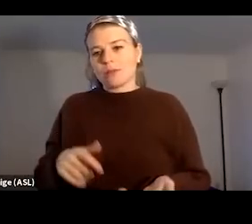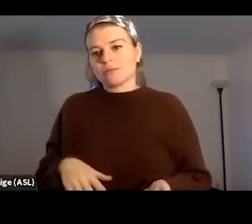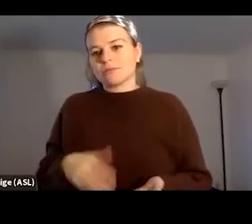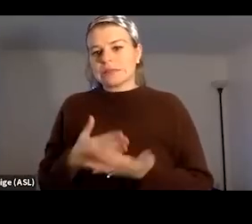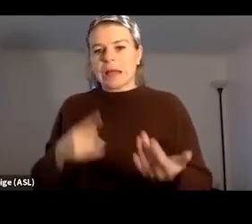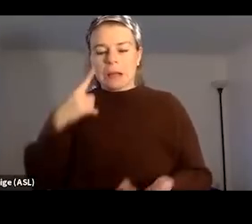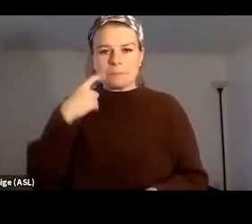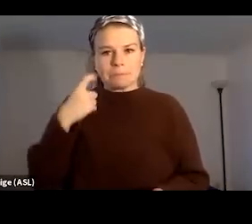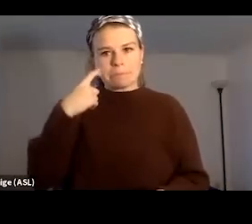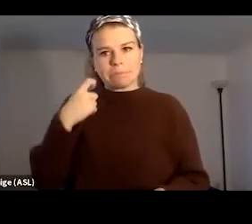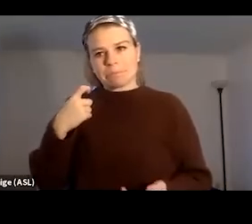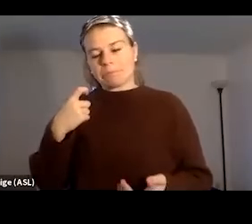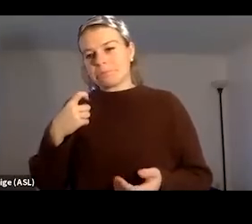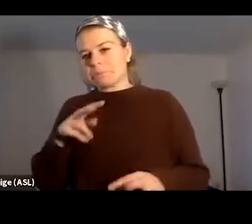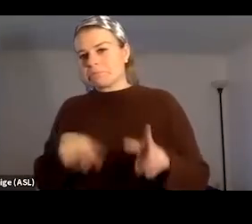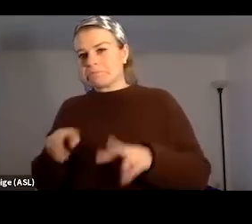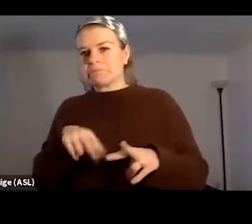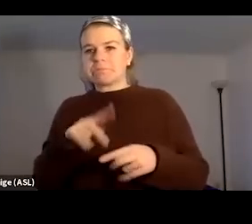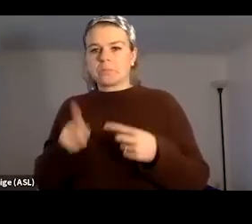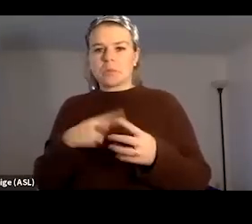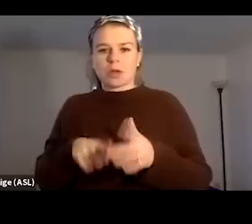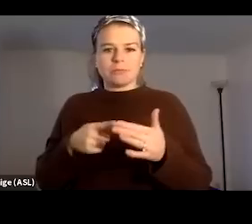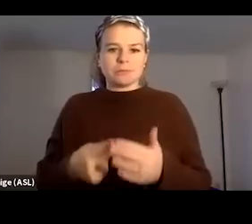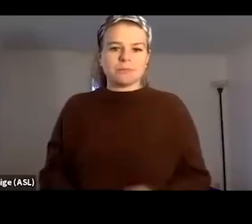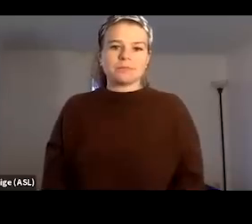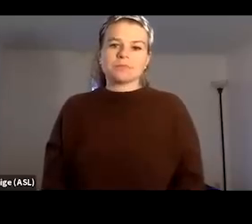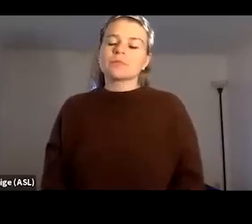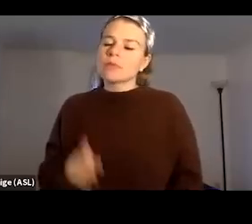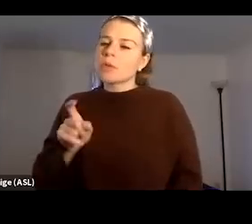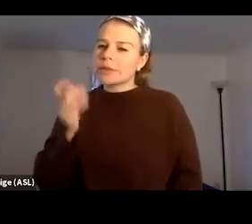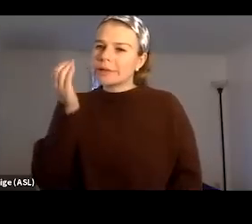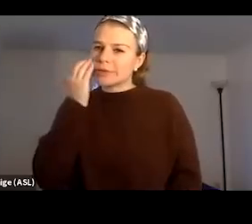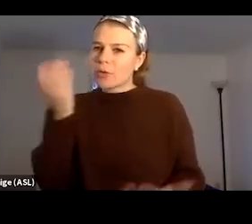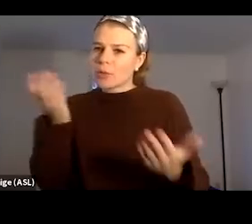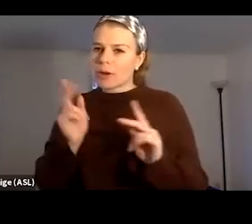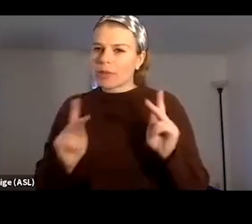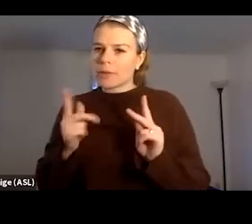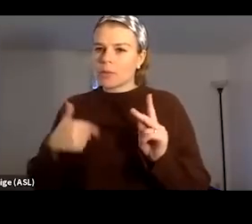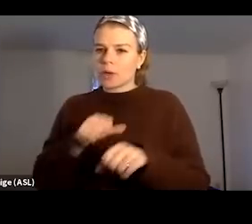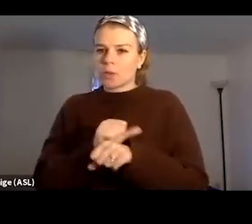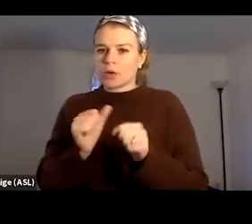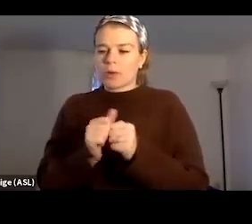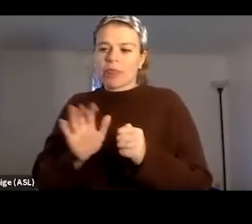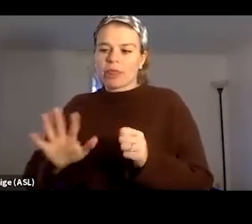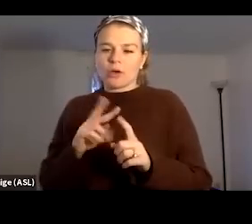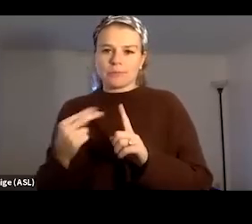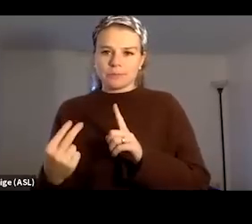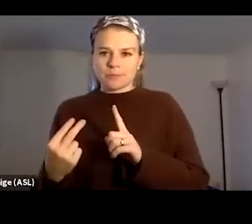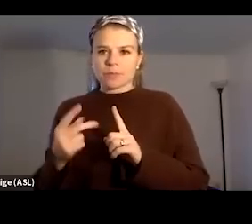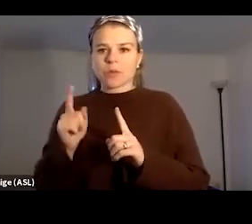habían dicho cuando estábamos comenzando? Necesitábamos saber lo que pensaban las personas con las que trabajábamos. Necesitábamos ir a la fuente.